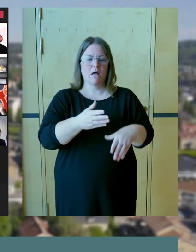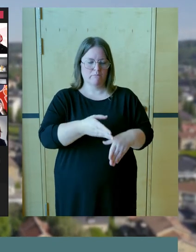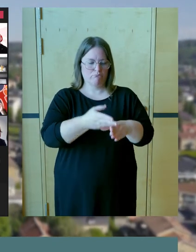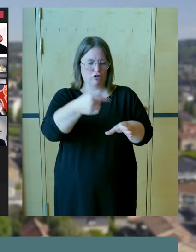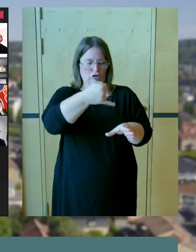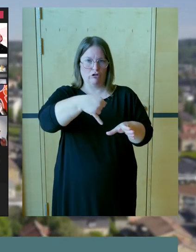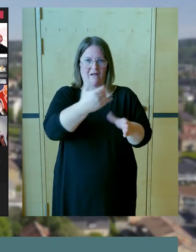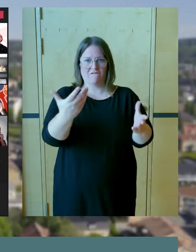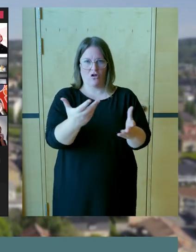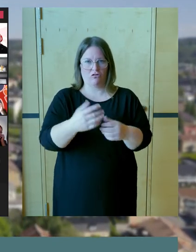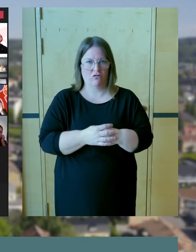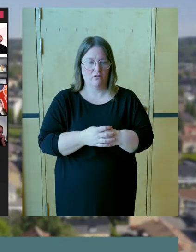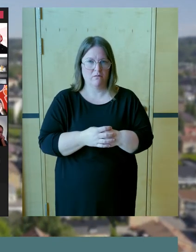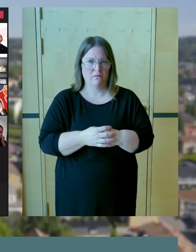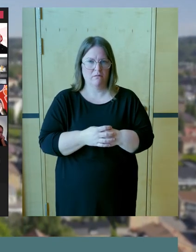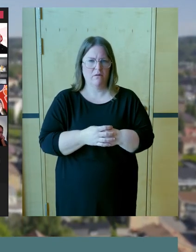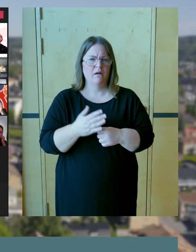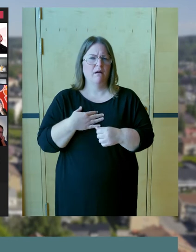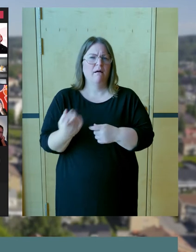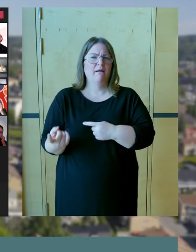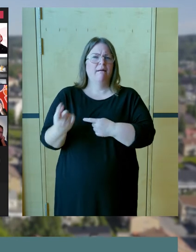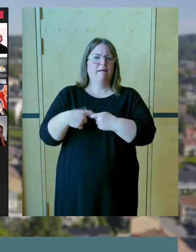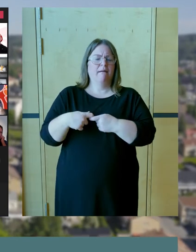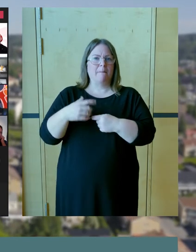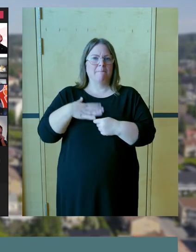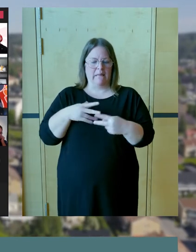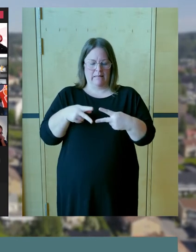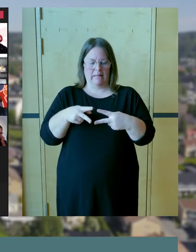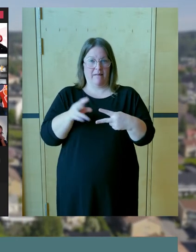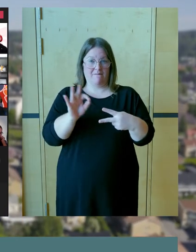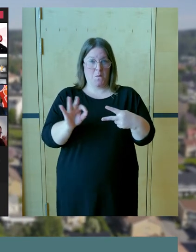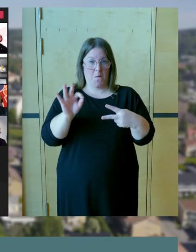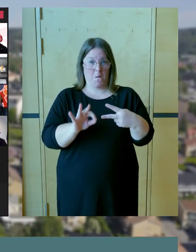Jag återkommer till mina två frågor och nu har Boden Lawrence